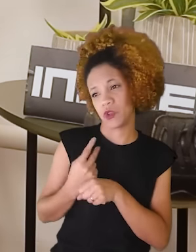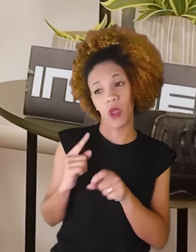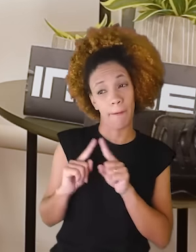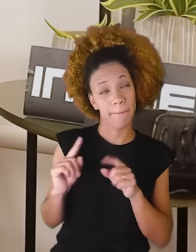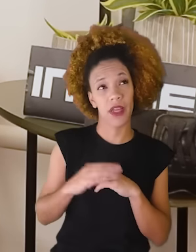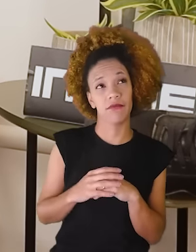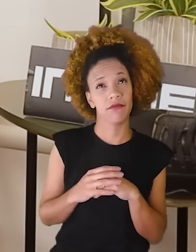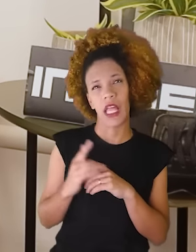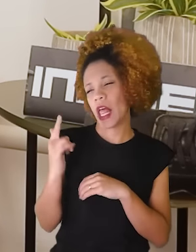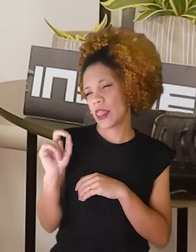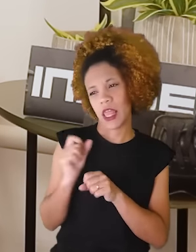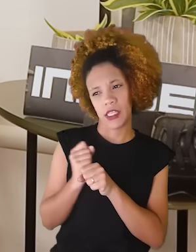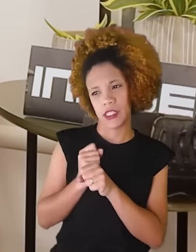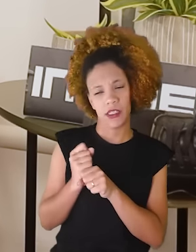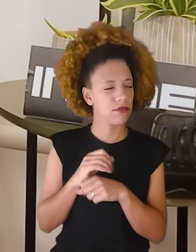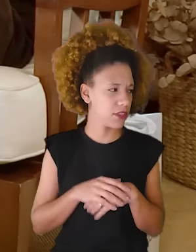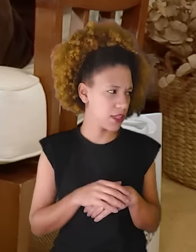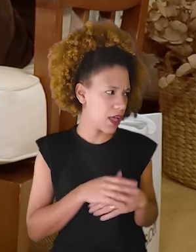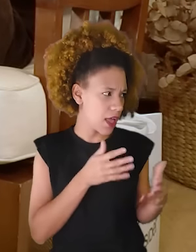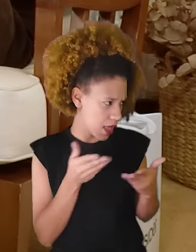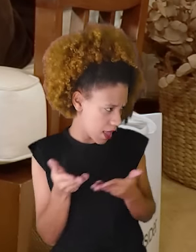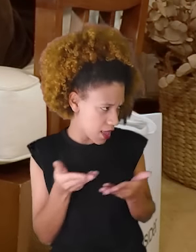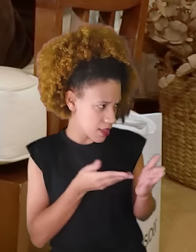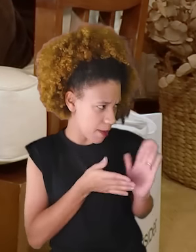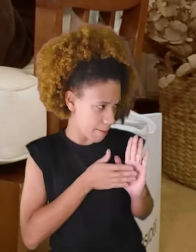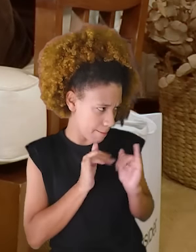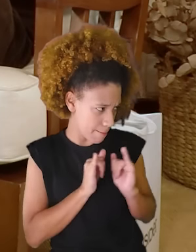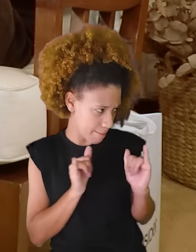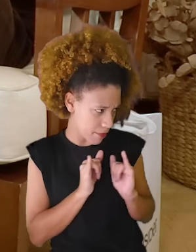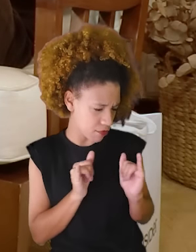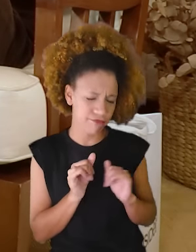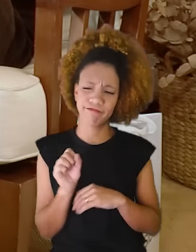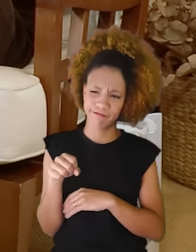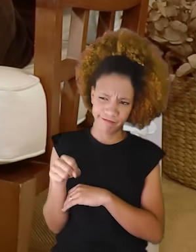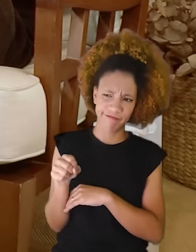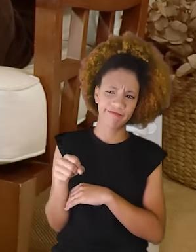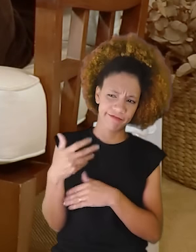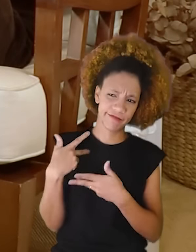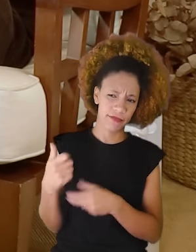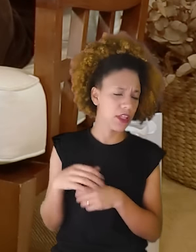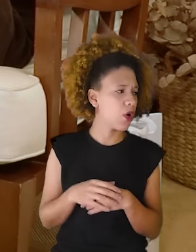aconteceu esse caso ten uns 10 anos tu recebe muita proposta ainda comercial muita você faz